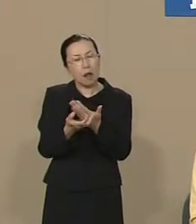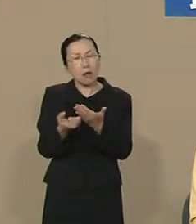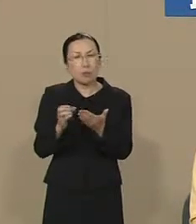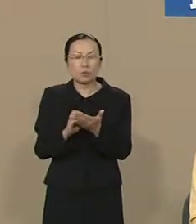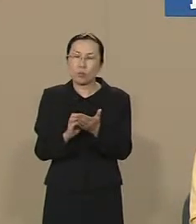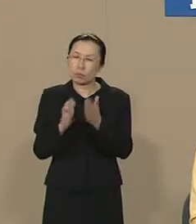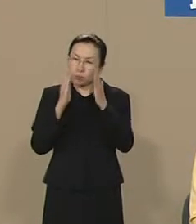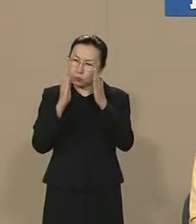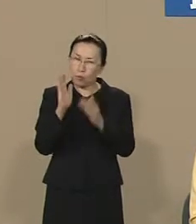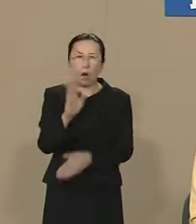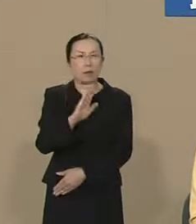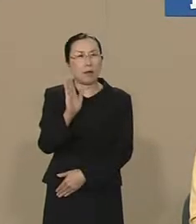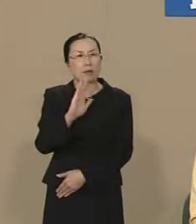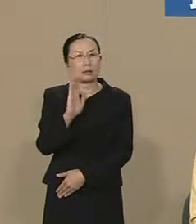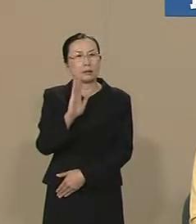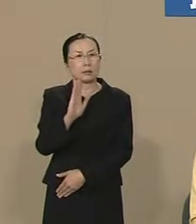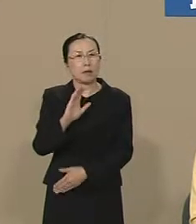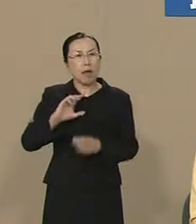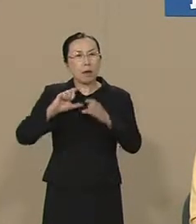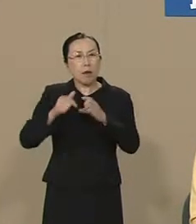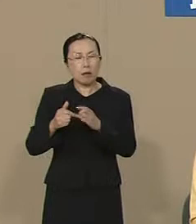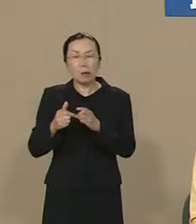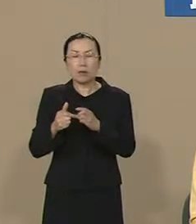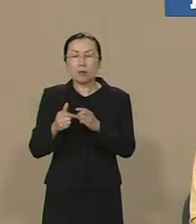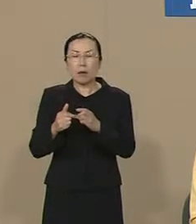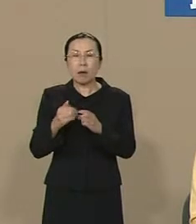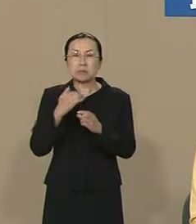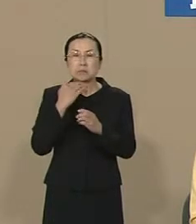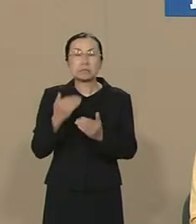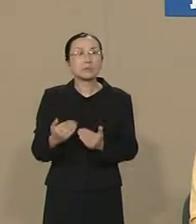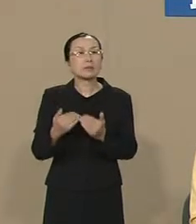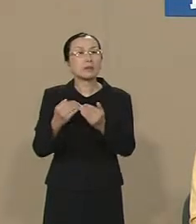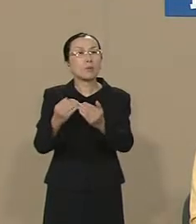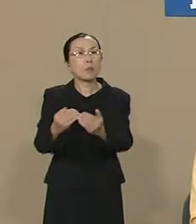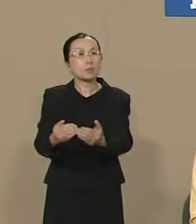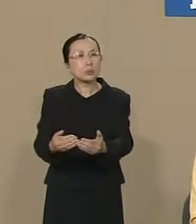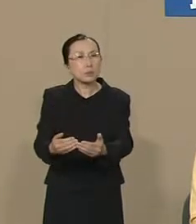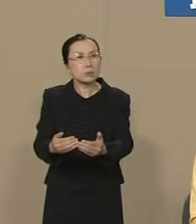その改革を先送りしようとする 姿勢に見えます｡